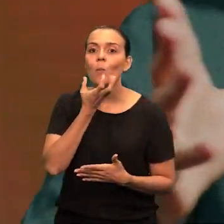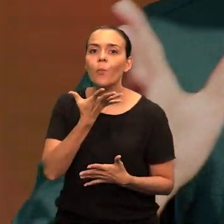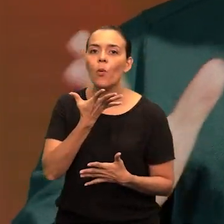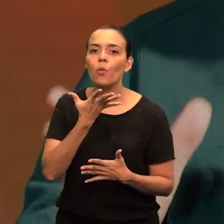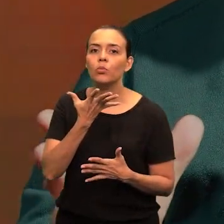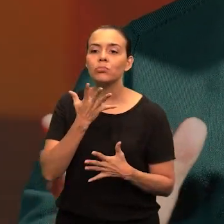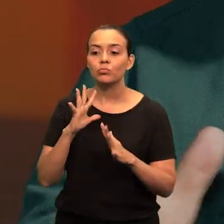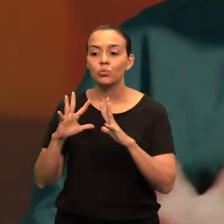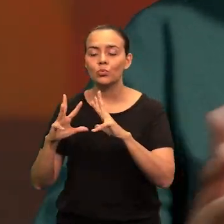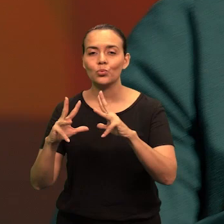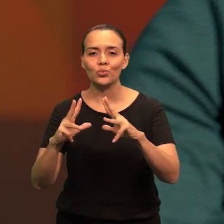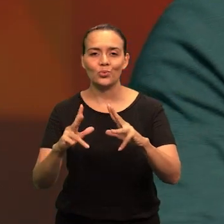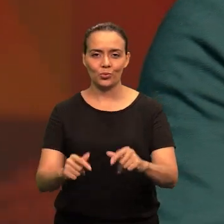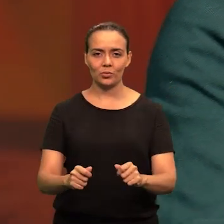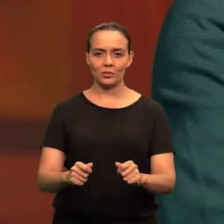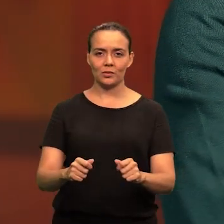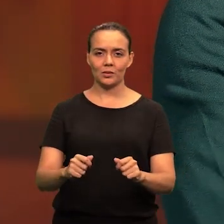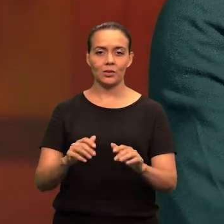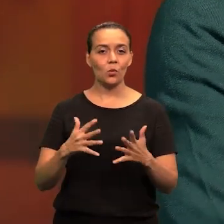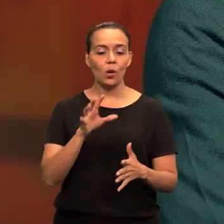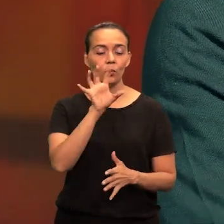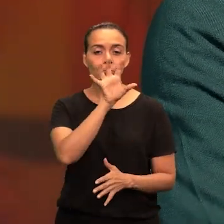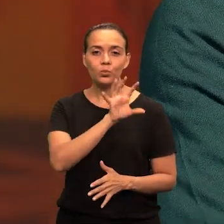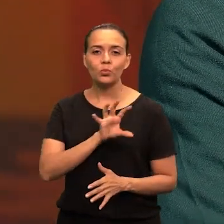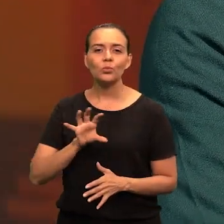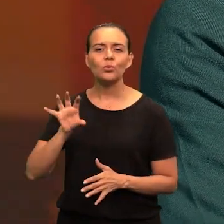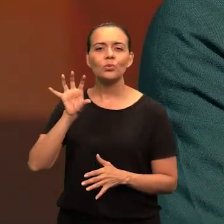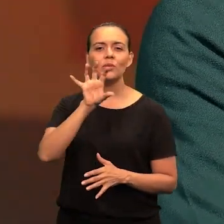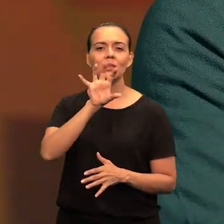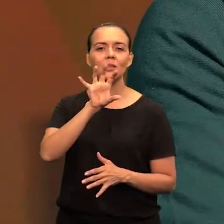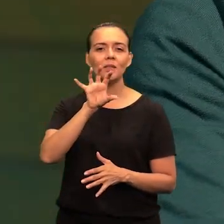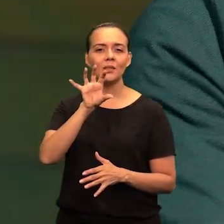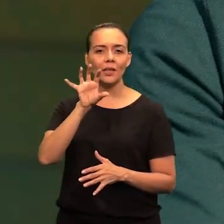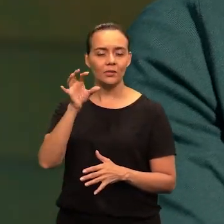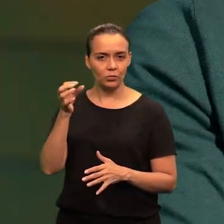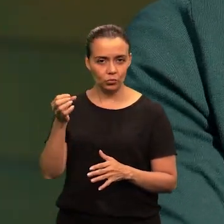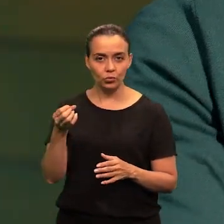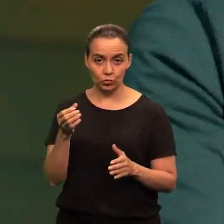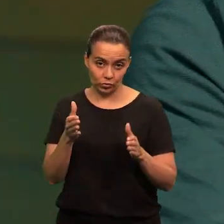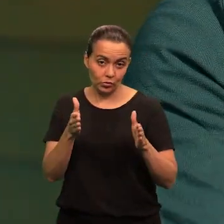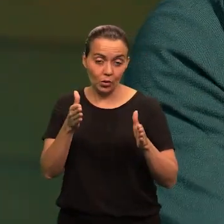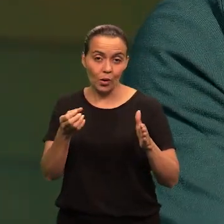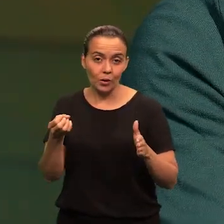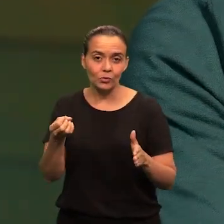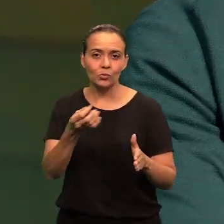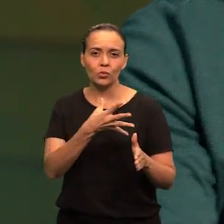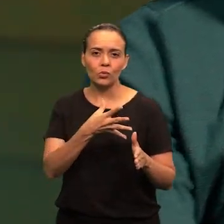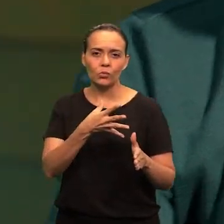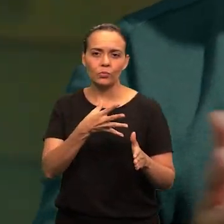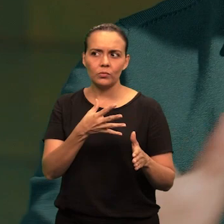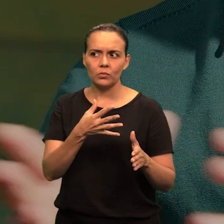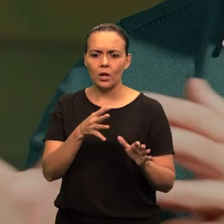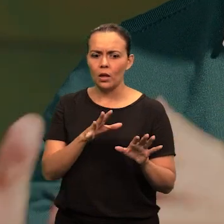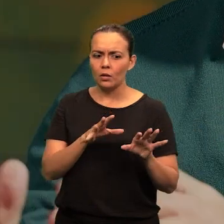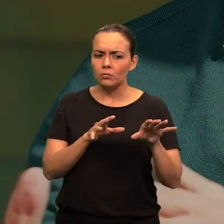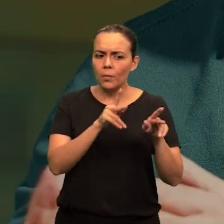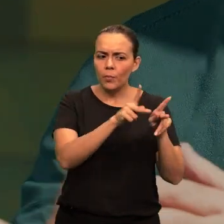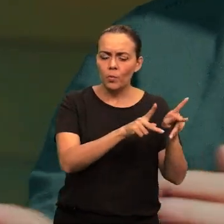naquela circunstância da organização dos estados modernos, era poder que um povo não fosse escravo de outro.